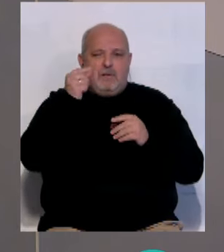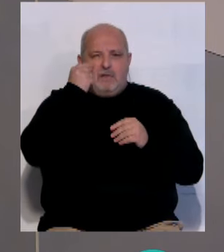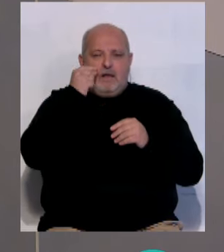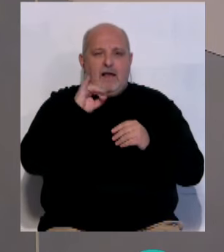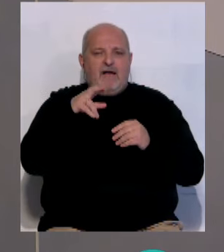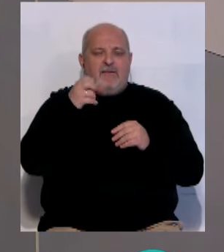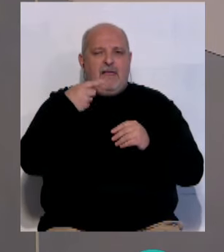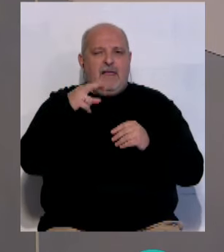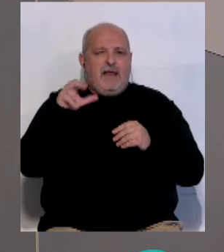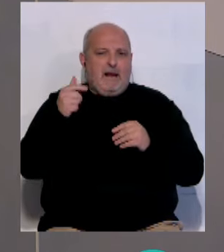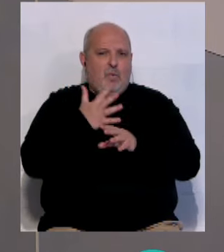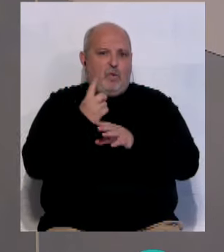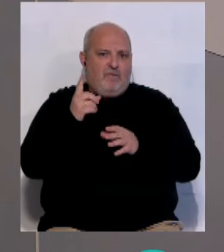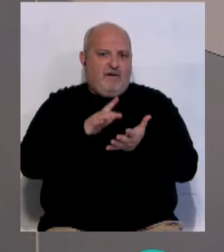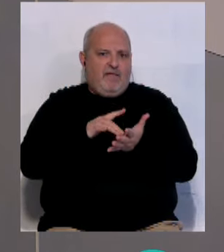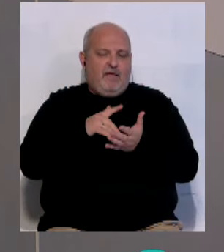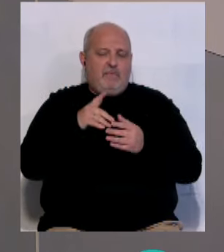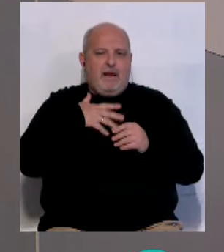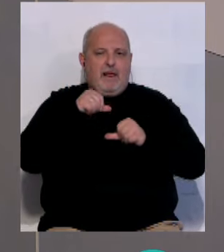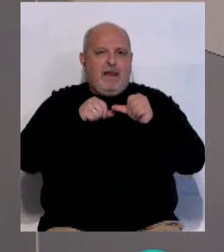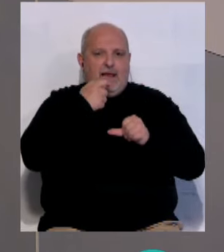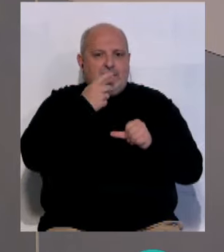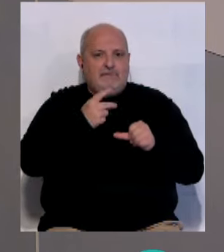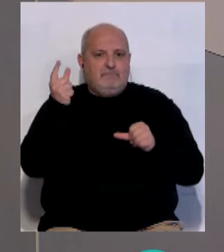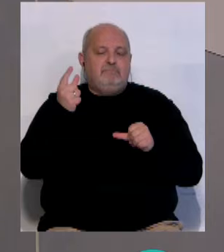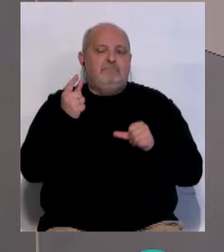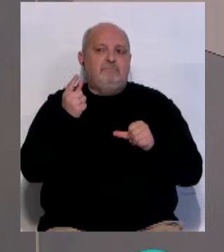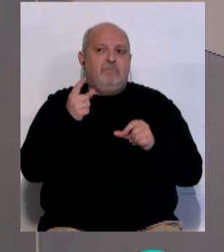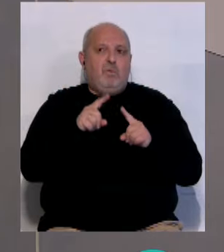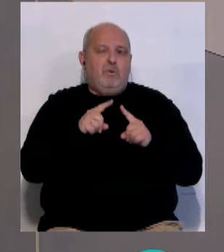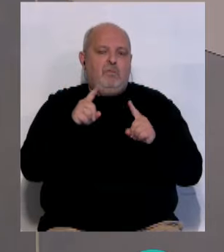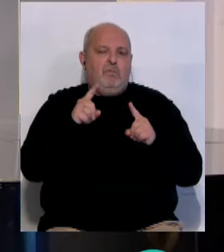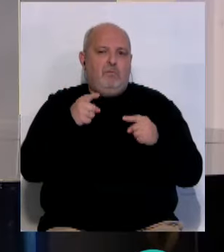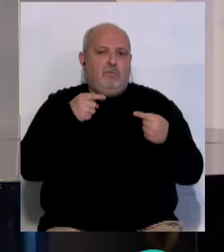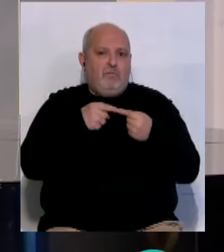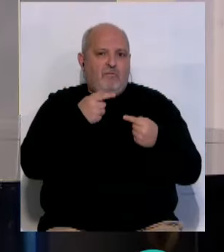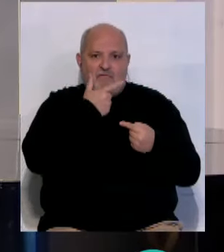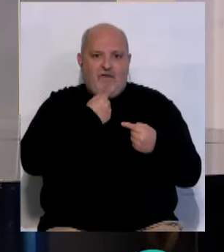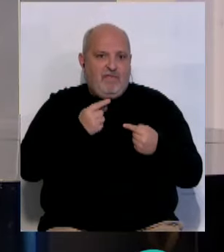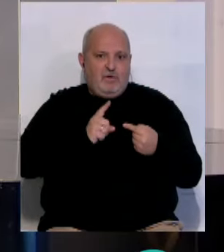guerra para la La Premier y desde luego no va a ser un rival nada sencillo para revertir la